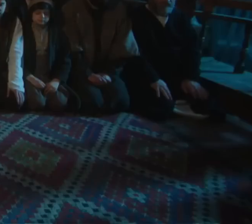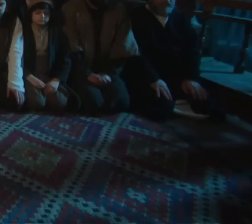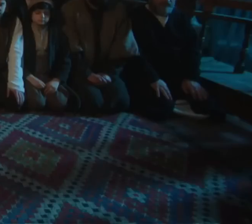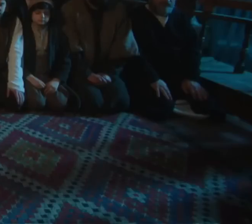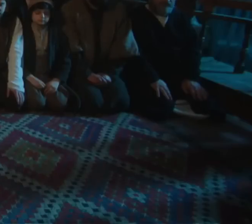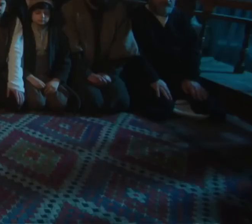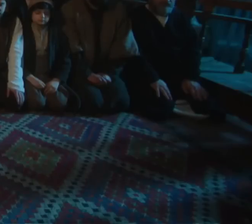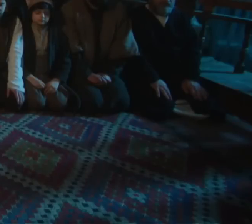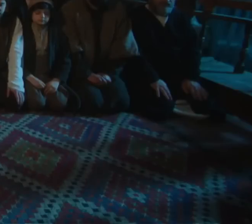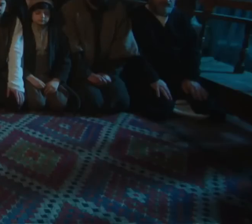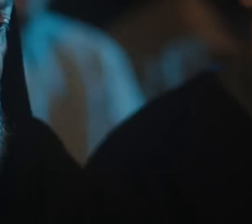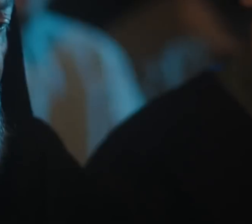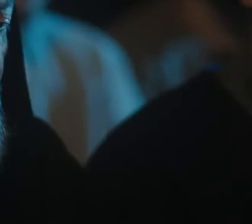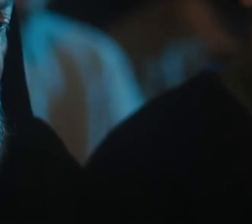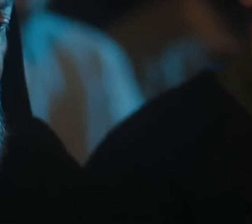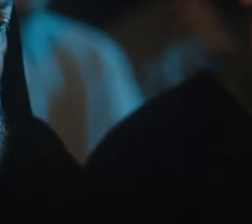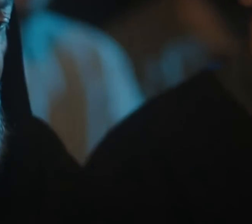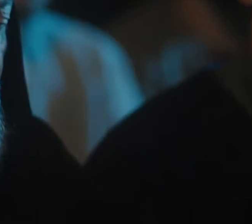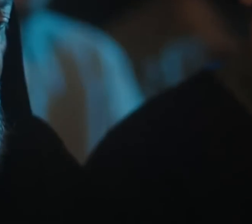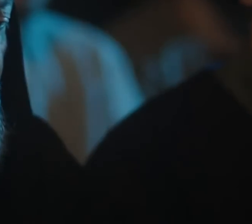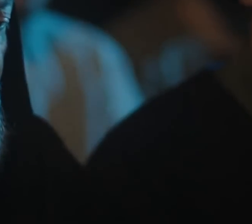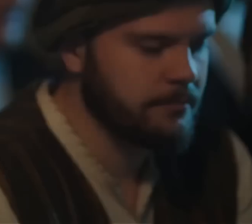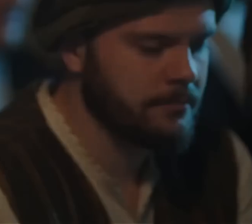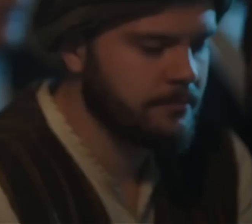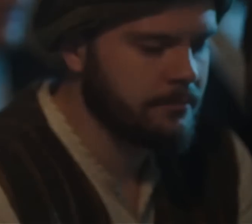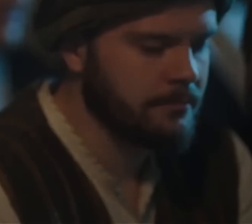"La nüferriku beyne ehadim mir rusulih"